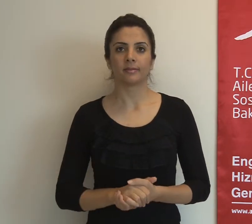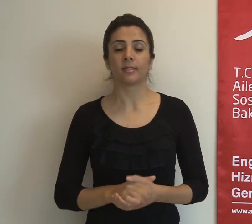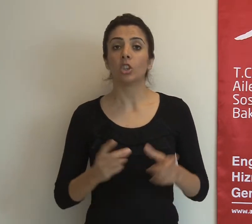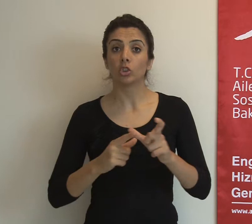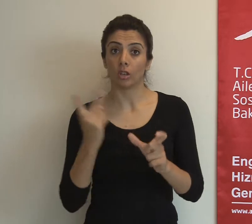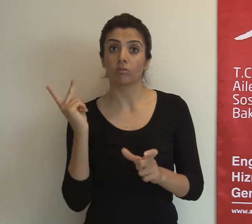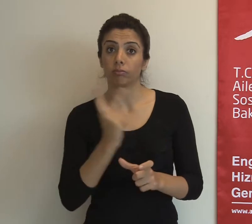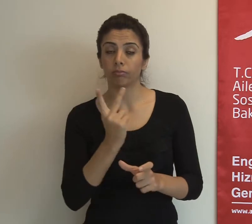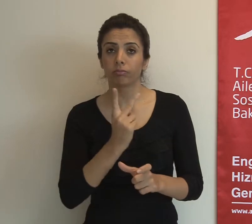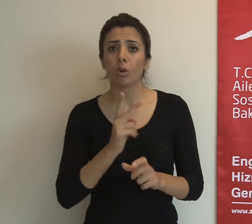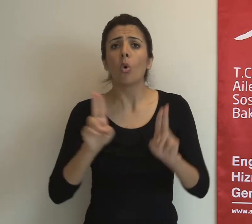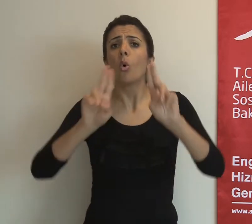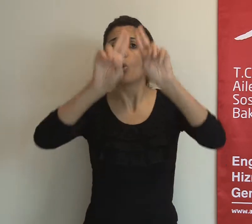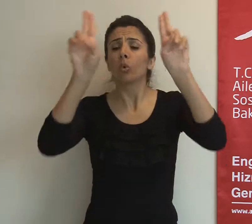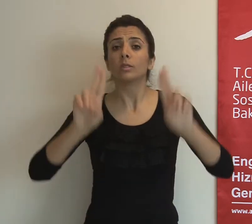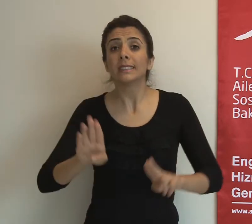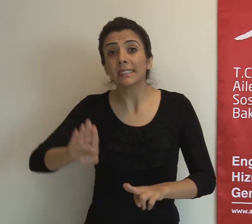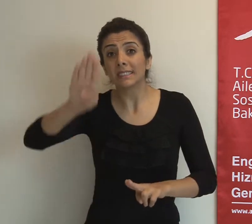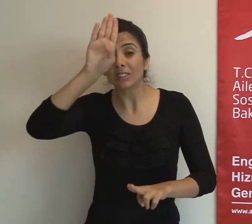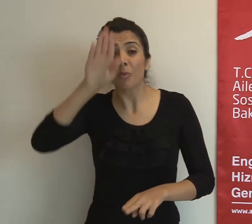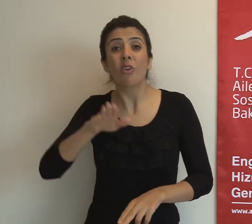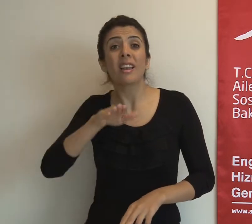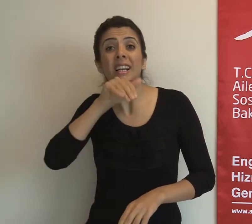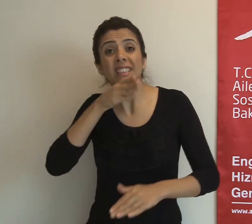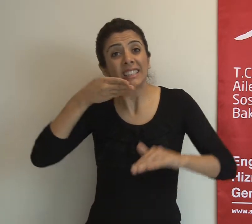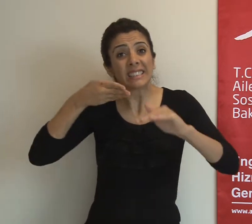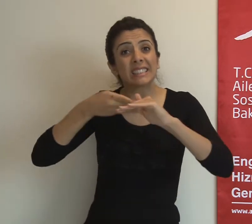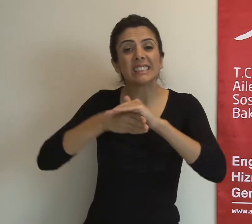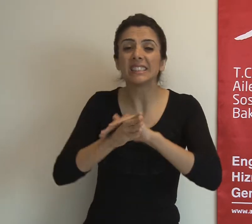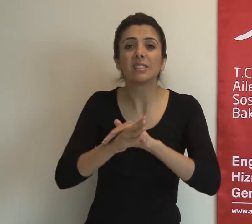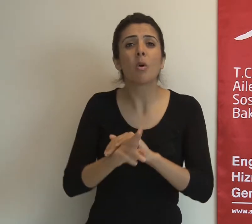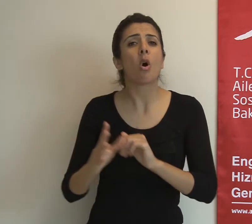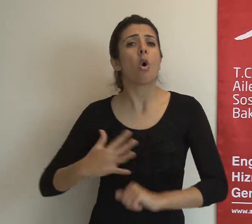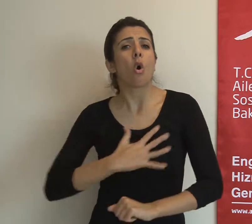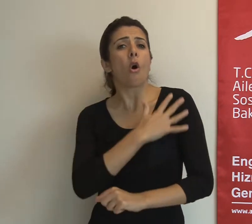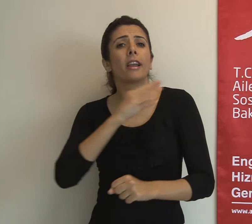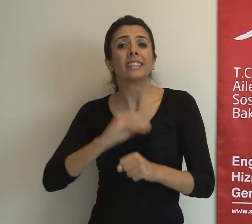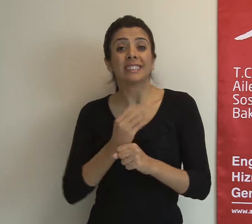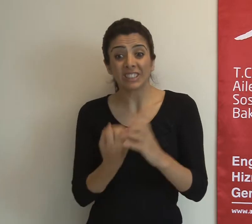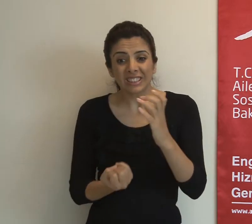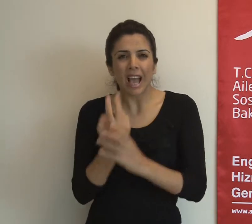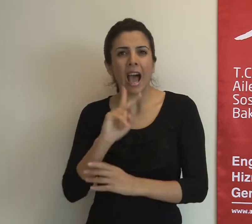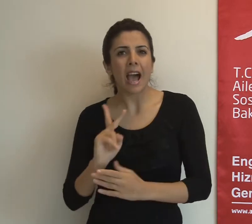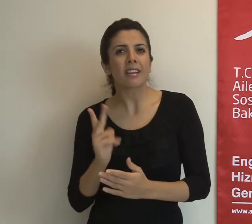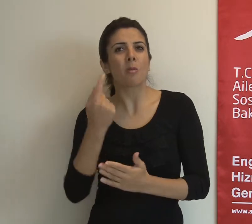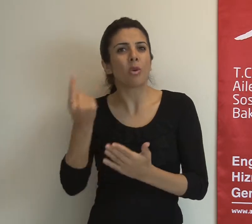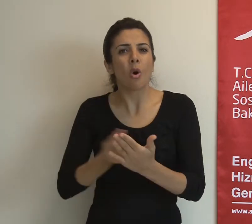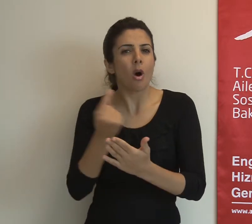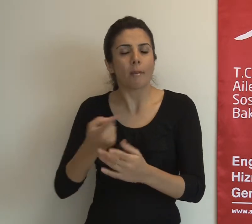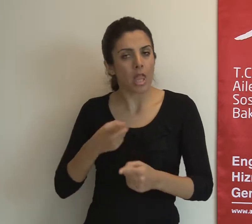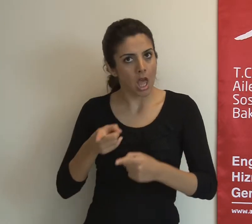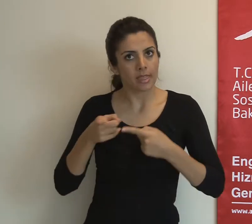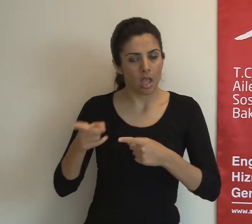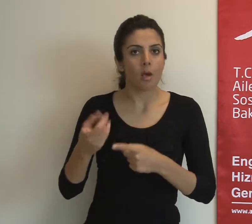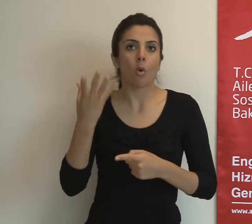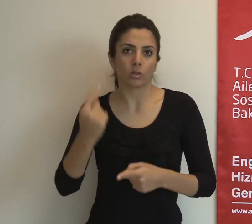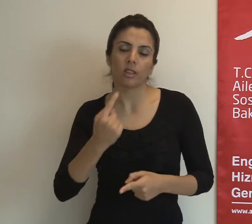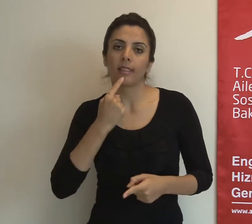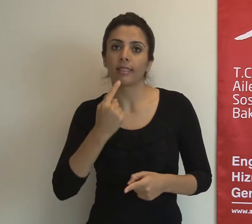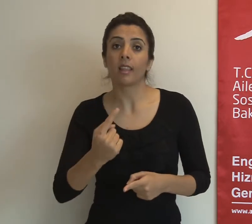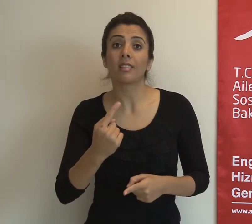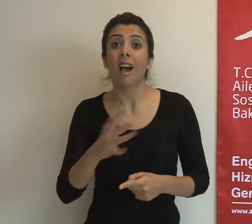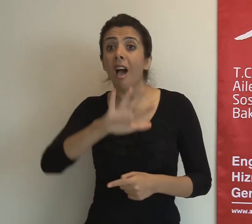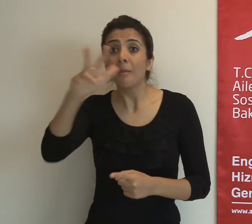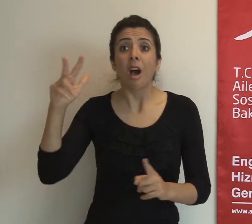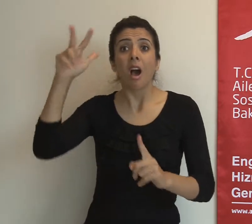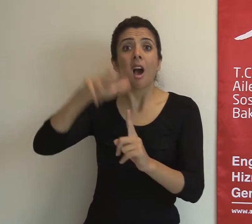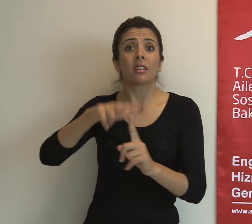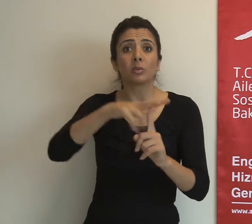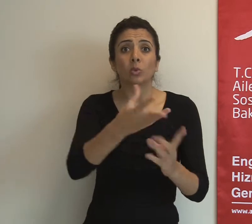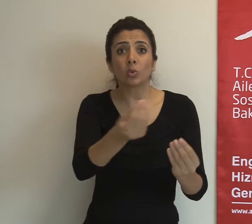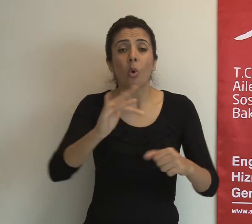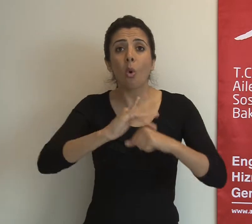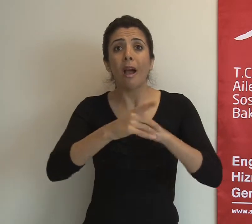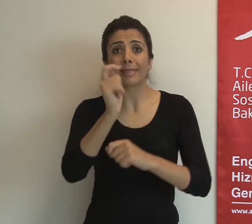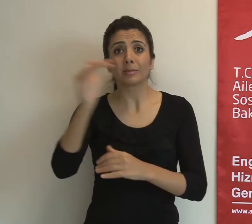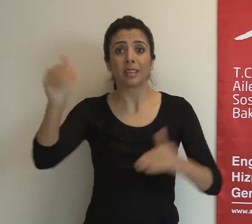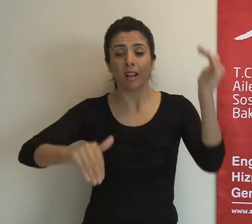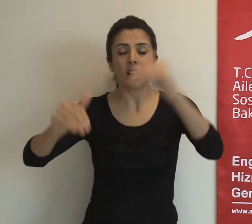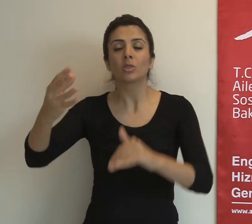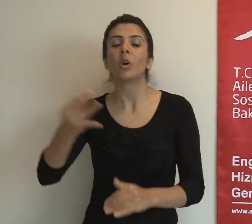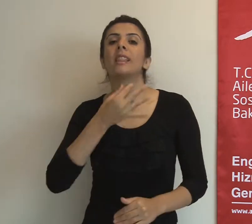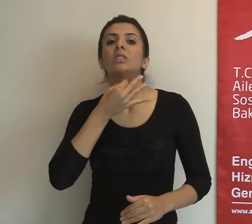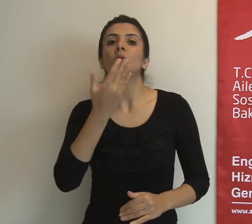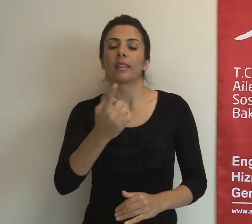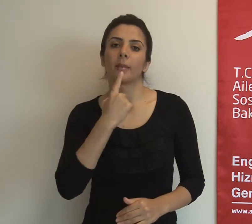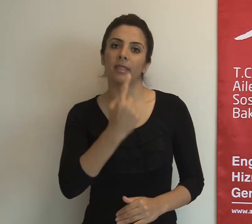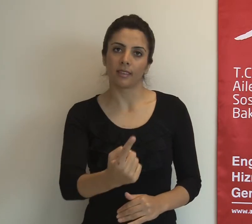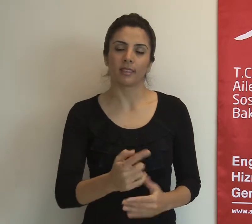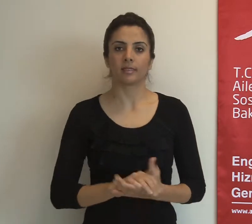Şahin, Uluslararası İstanbul Yaşlılık Girişimi Kongresi'nde çıkacak raporun takipçisi olacaklarını belirterek, katılımcı ülke temsilcilerine teşekkür etti.